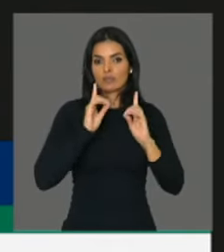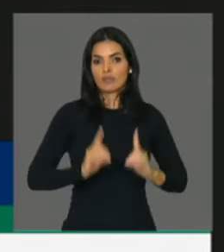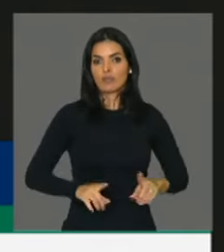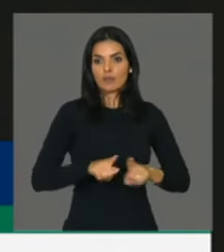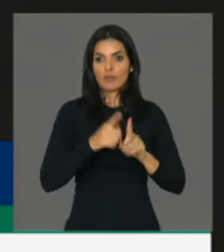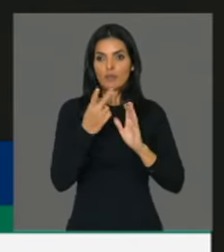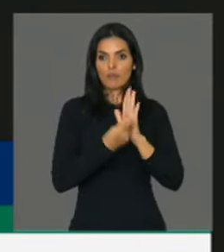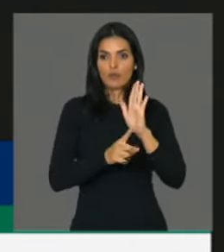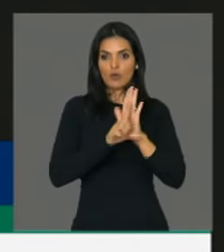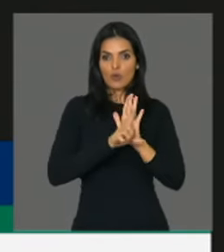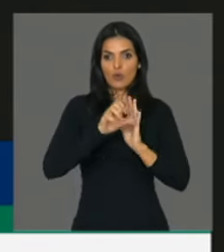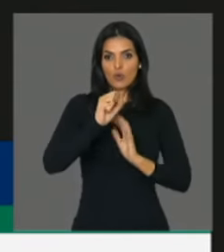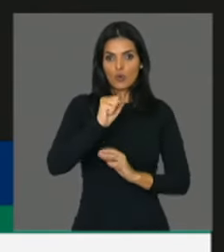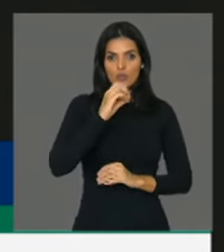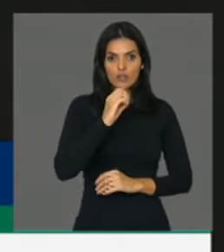DE LEI 8046 DE 2017 QUE TRAZ UMA SÉRIE DE BENEFÍCIOS,